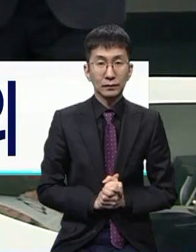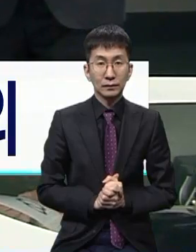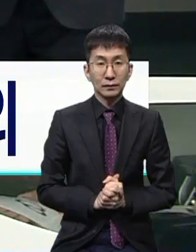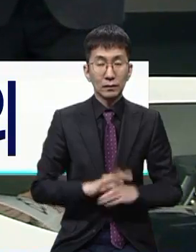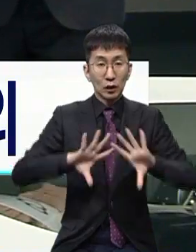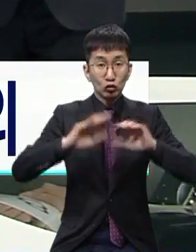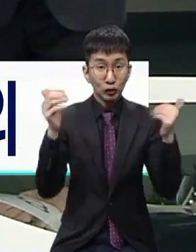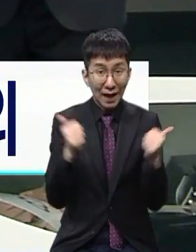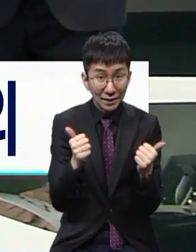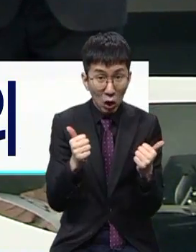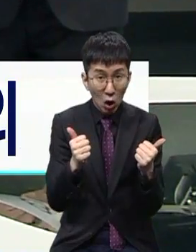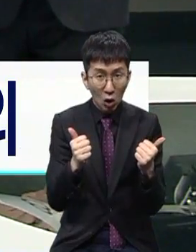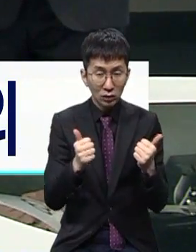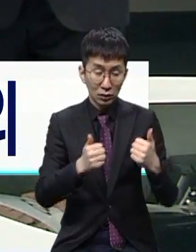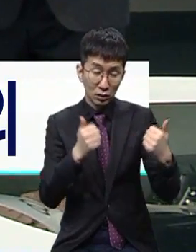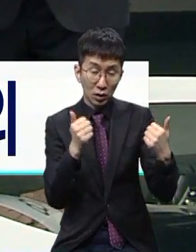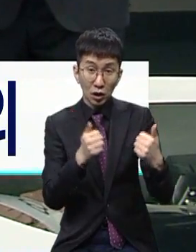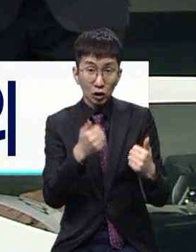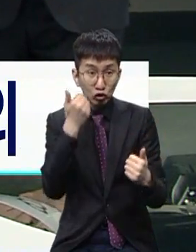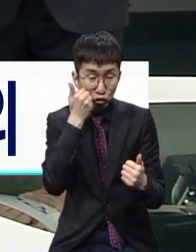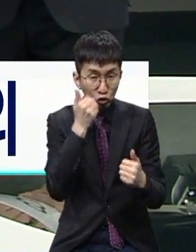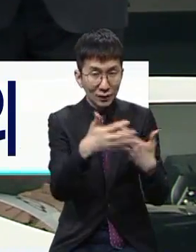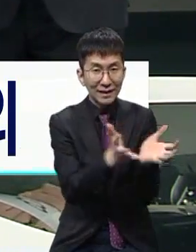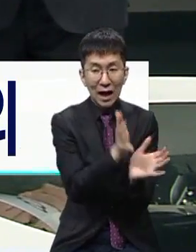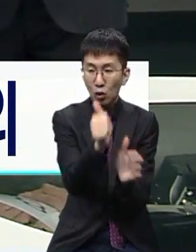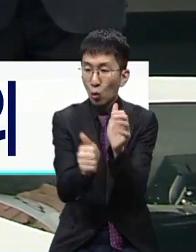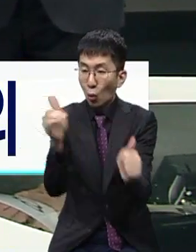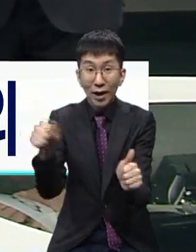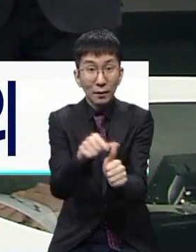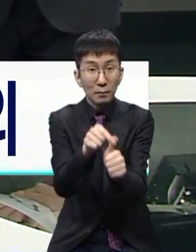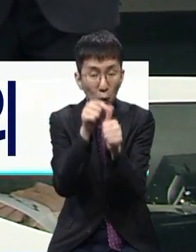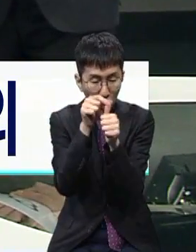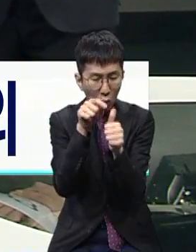(앵커) 국회에서 인사청문 보고서가 채택되지 않은 장관 후보자 3명에 대해서